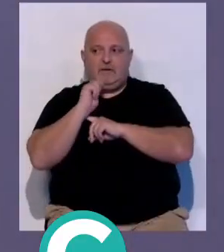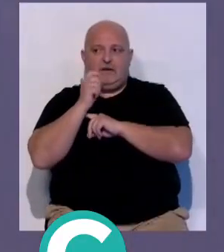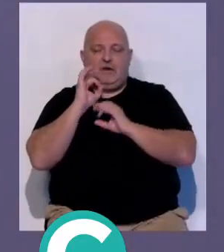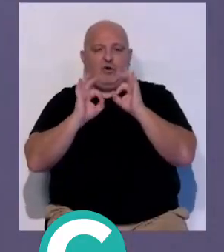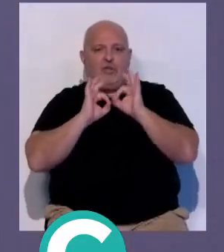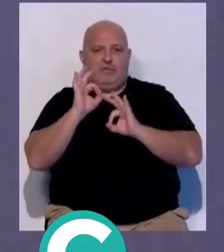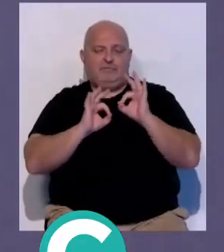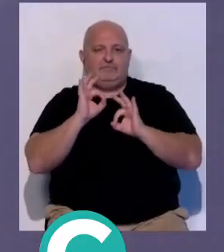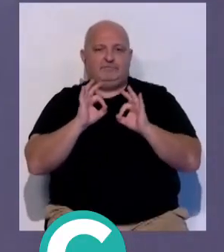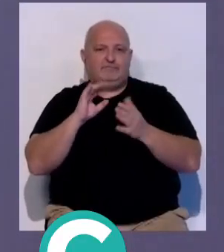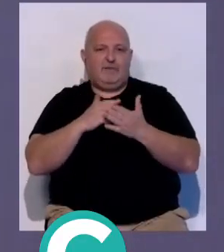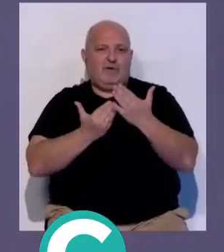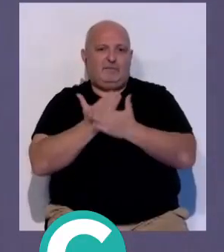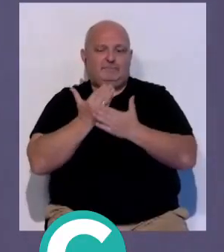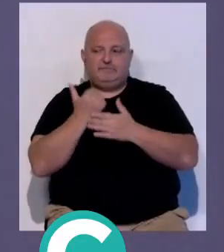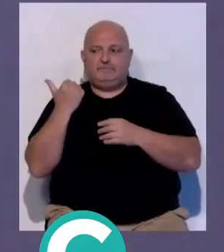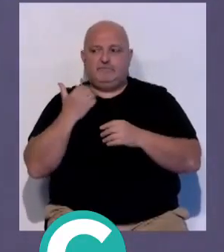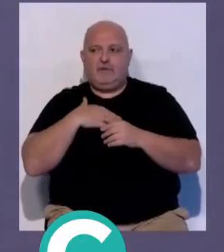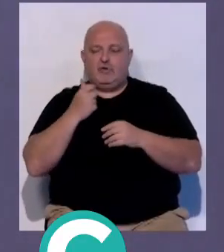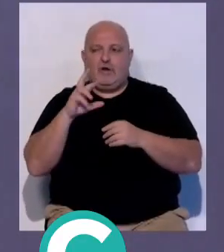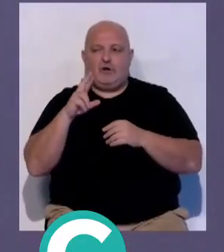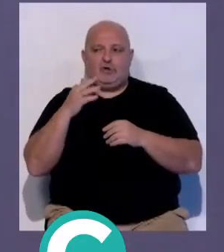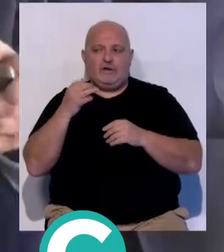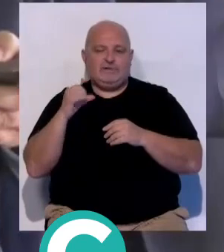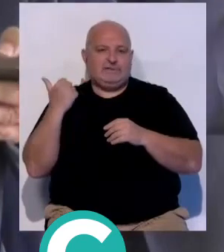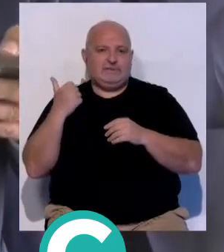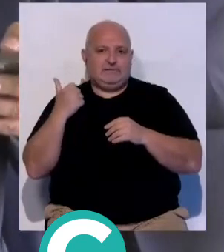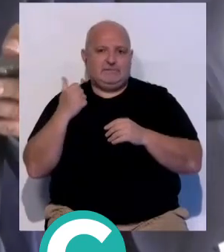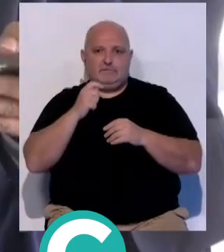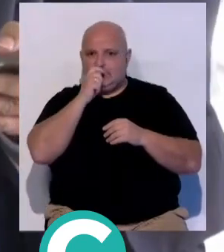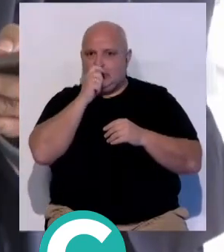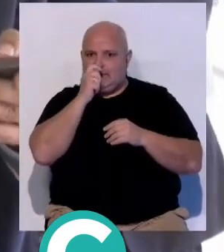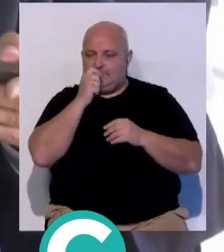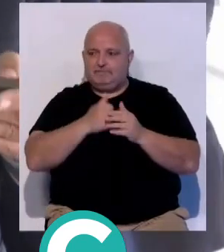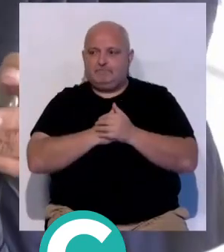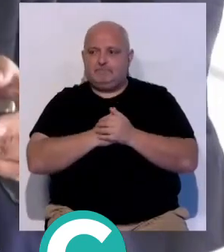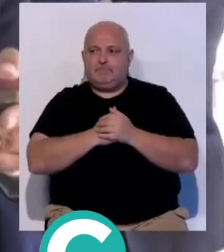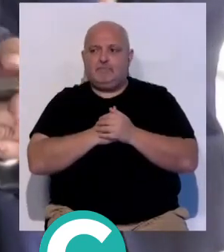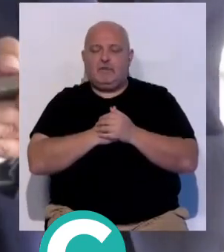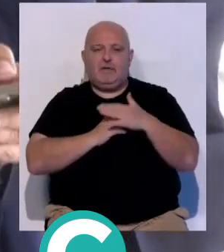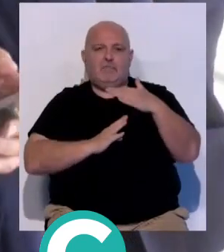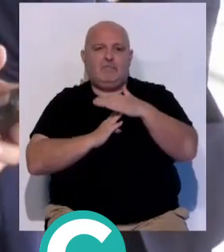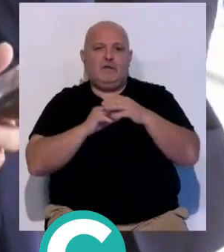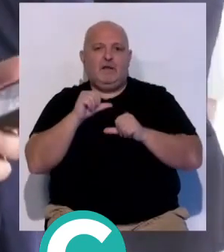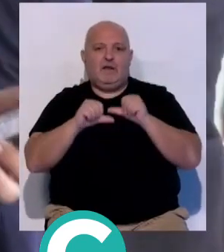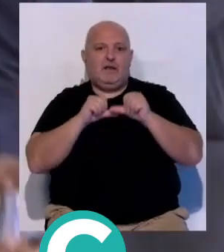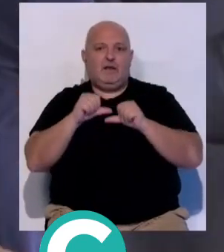de esta jornada vamos a ir a Oscar Torres también porque la ha cuadrado con el parón de Liga y ha